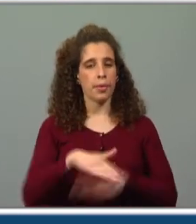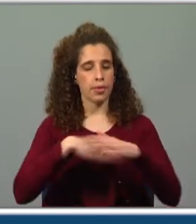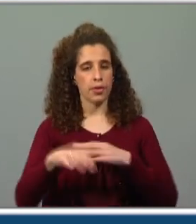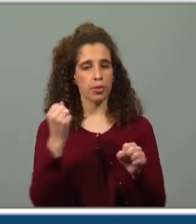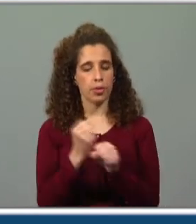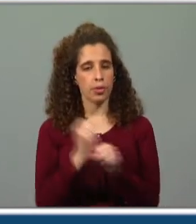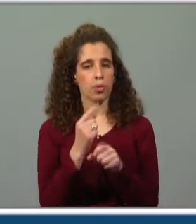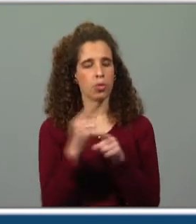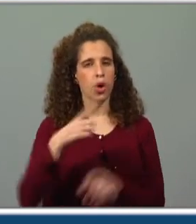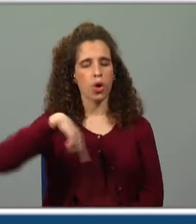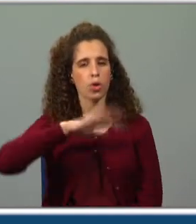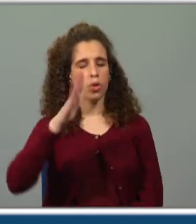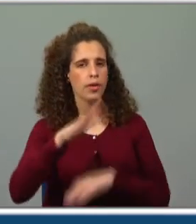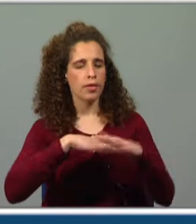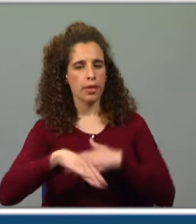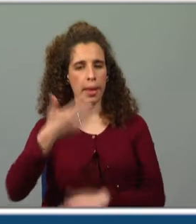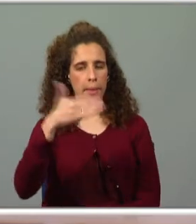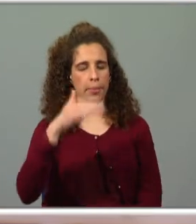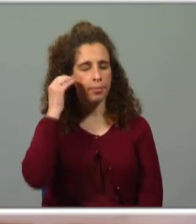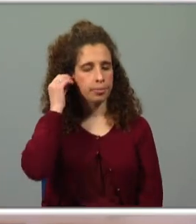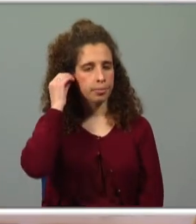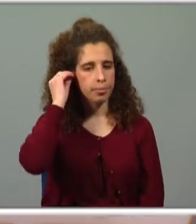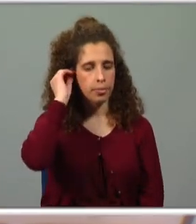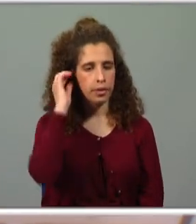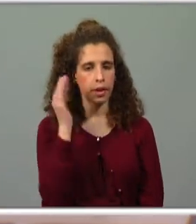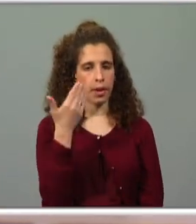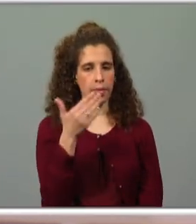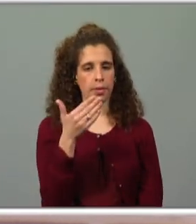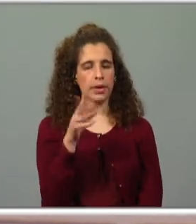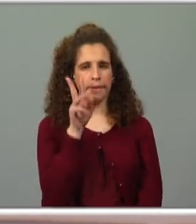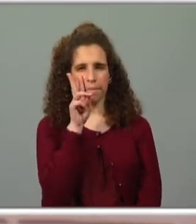este exercício porque nós quando fizemos a primeira a esta primeira observação 這個練習是因為當我們做第一次到第一次觀察